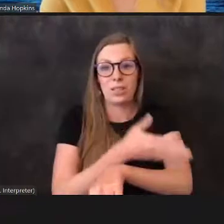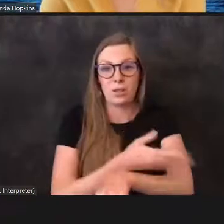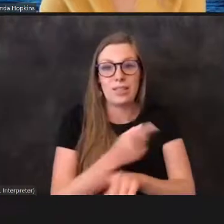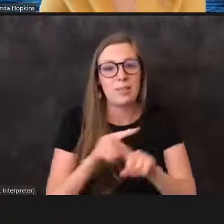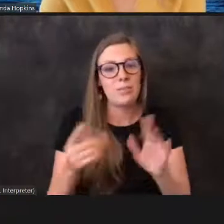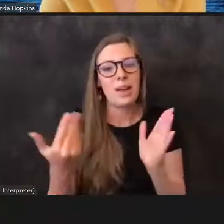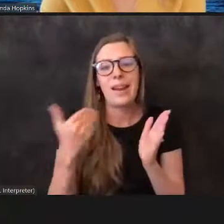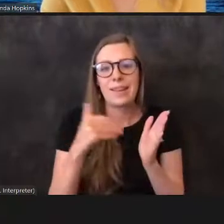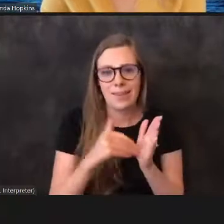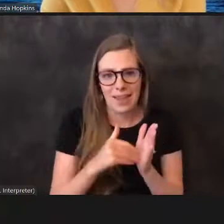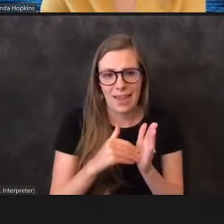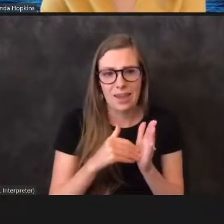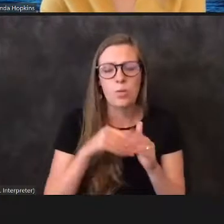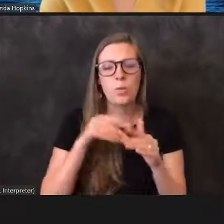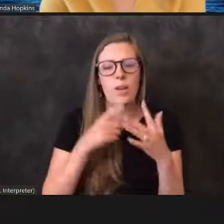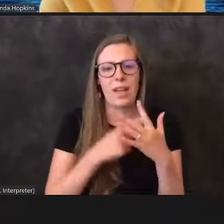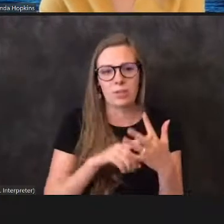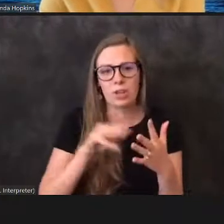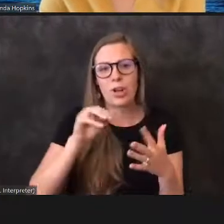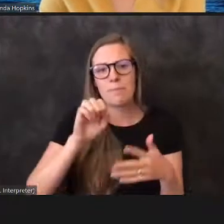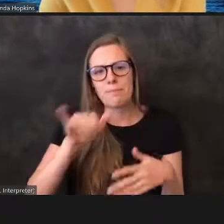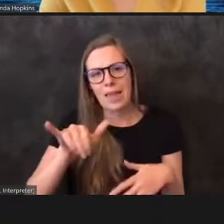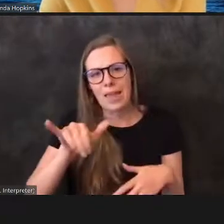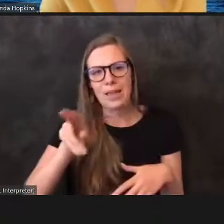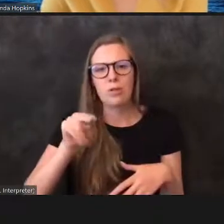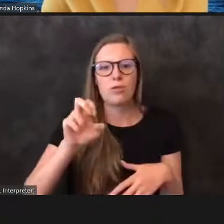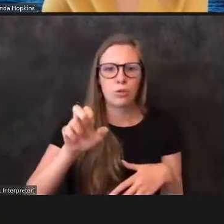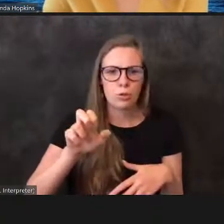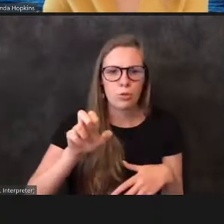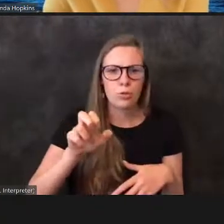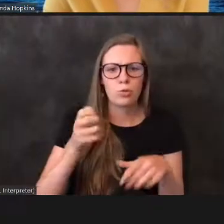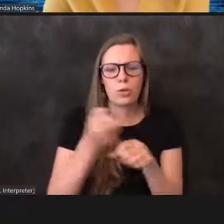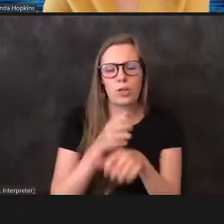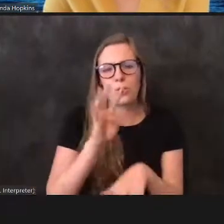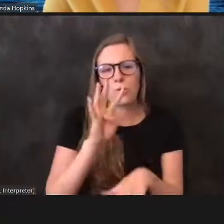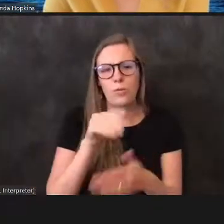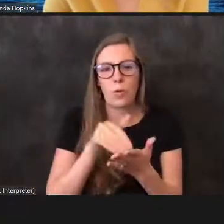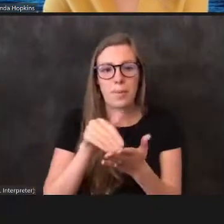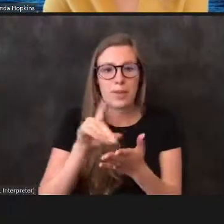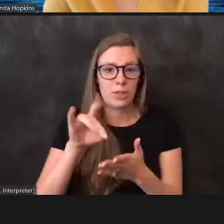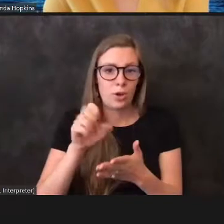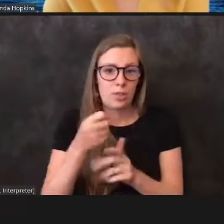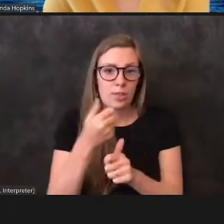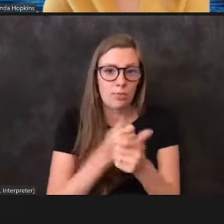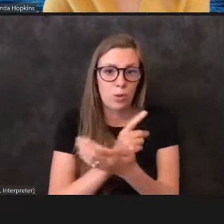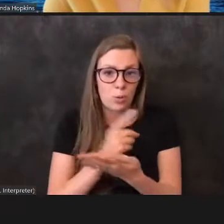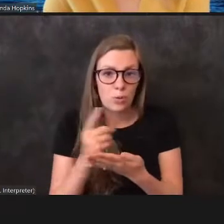Pero de nuevo tenemos que llegar a mayo y a junio para obtener esas 4 millones de dosis por semana.